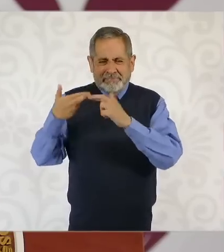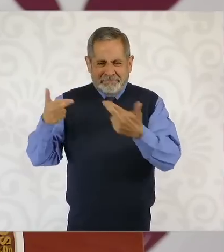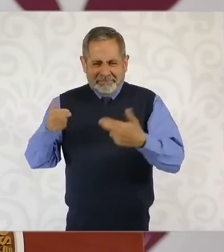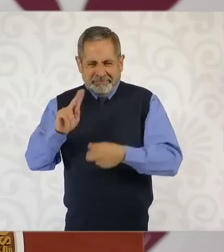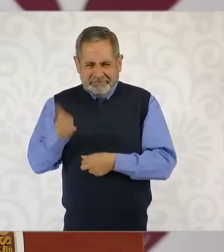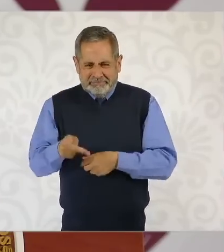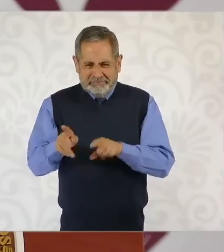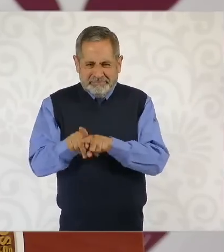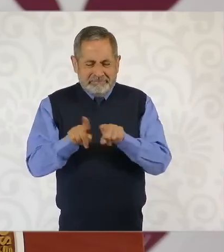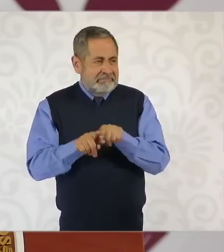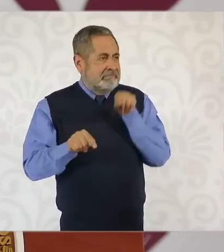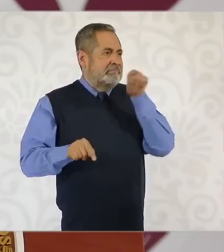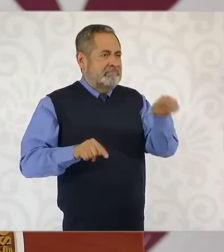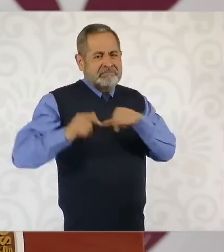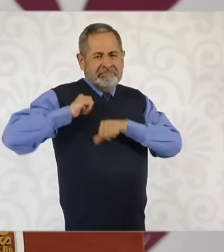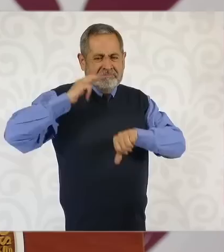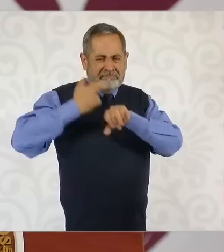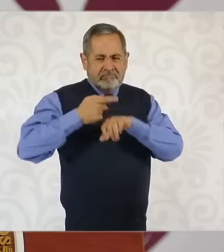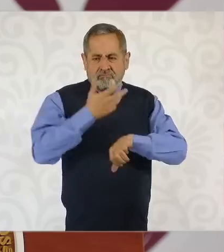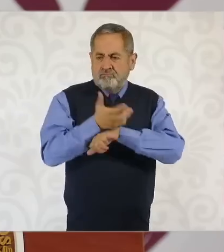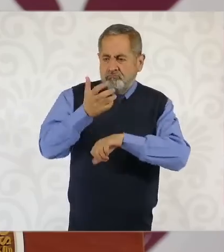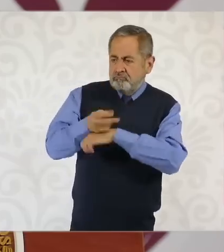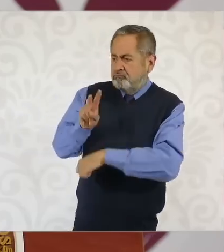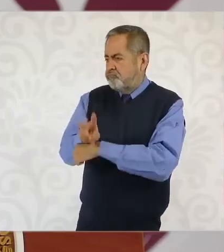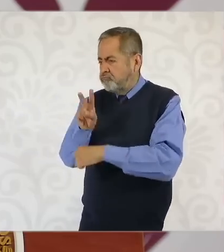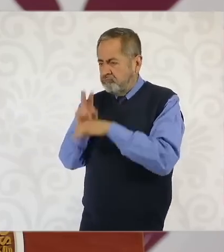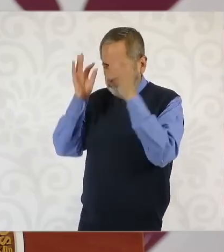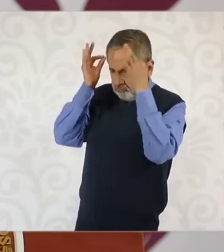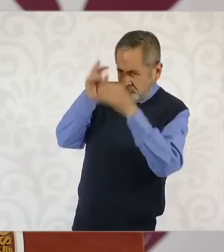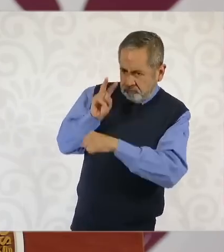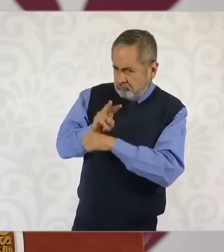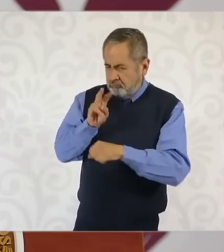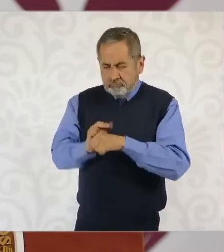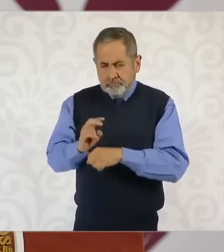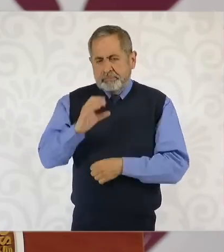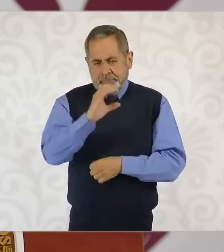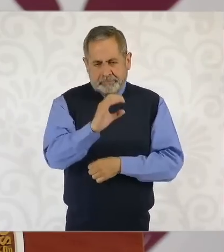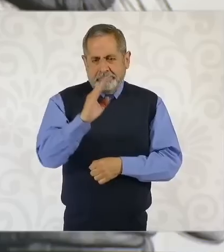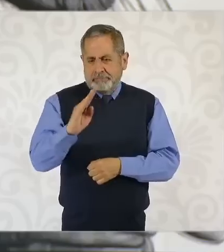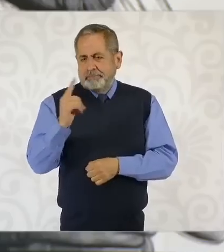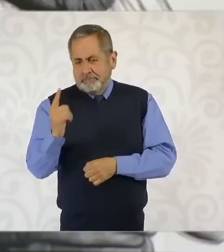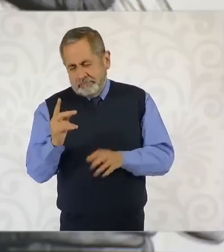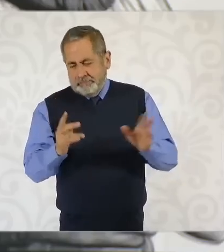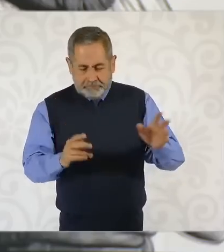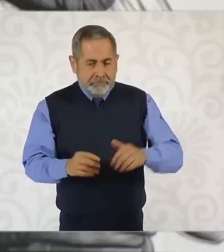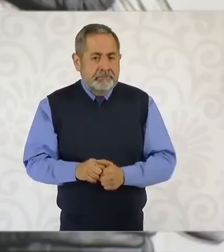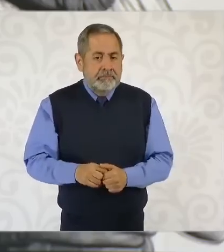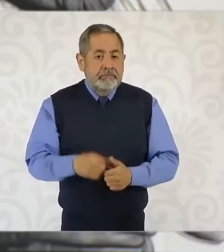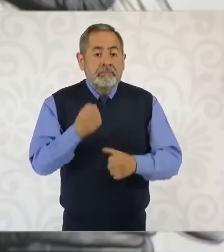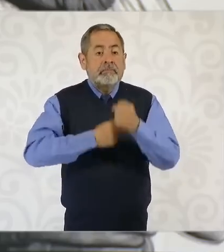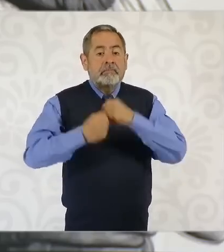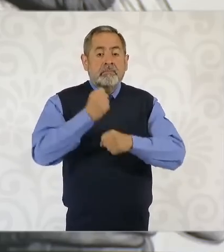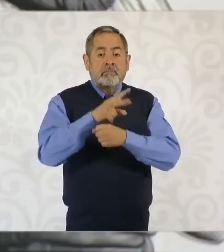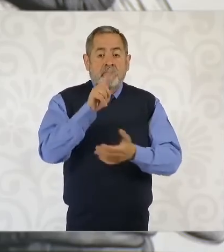institución que se encarga de eso en los Estados Unidos publicados en 2024 bajo una petición de